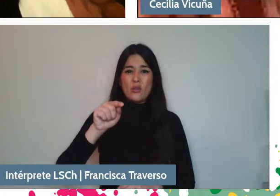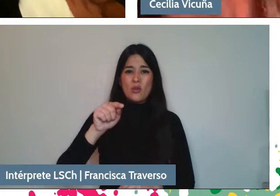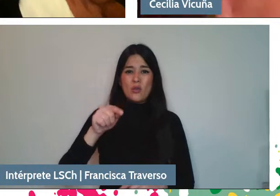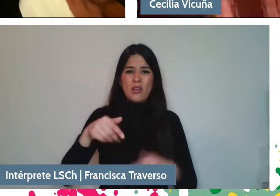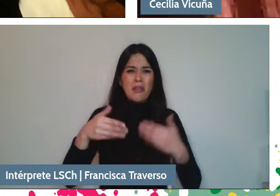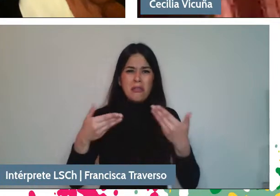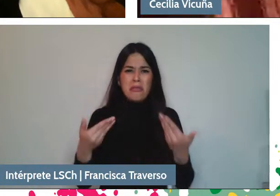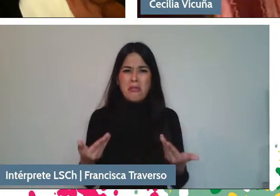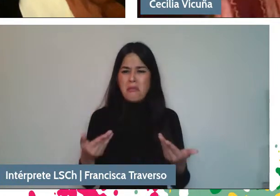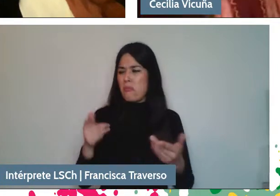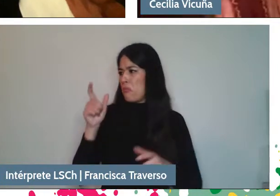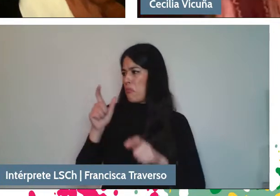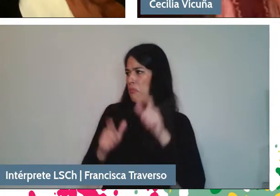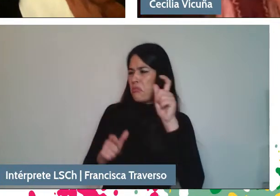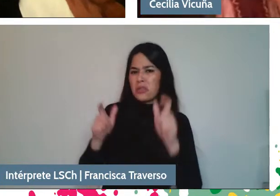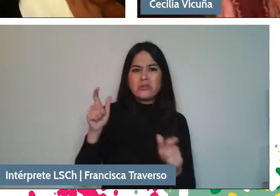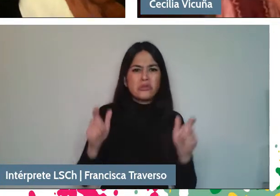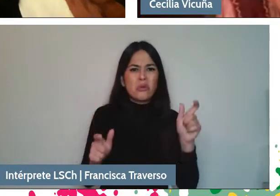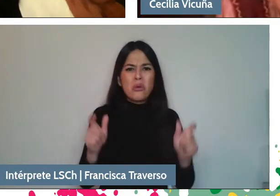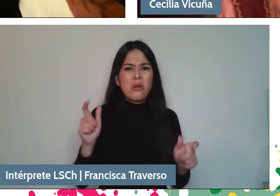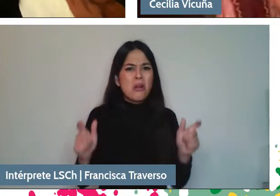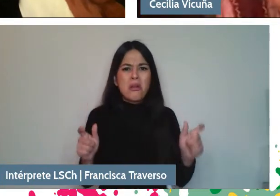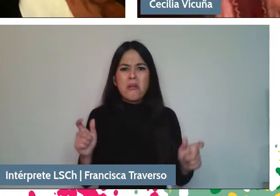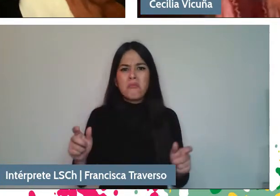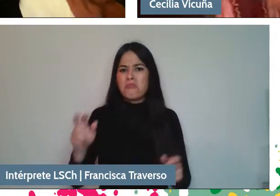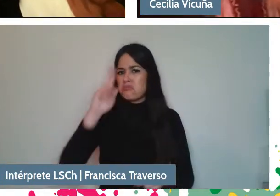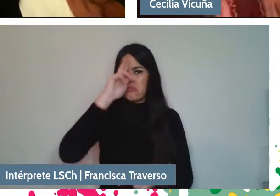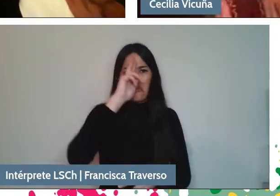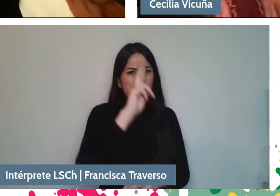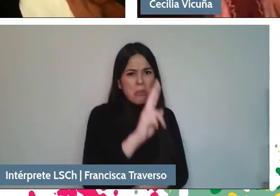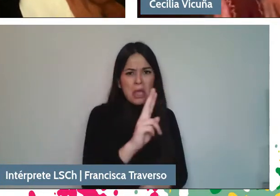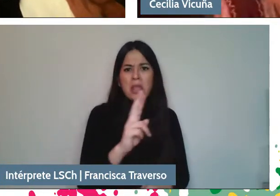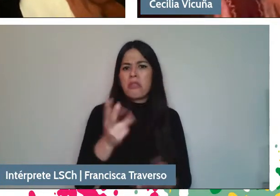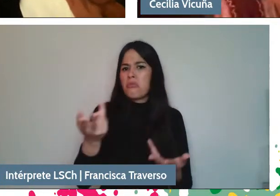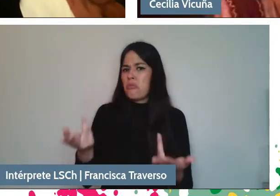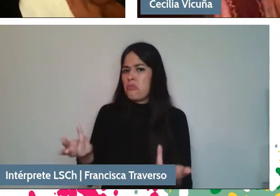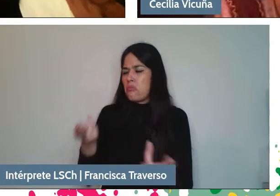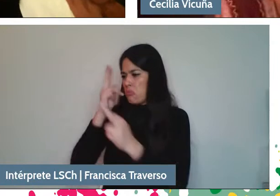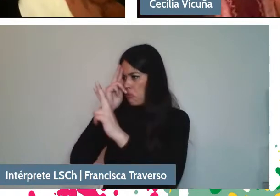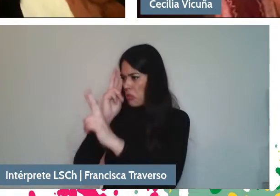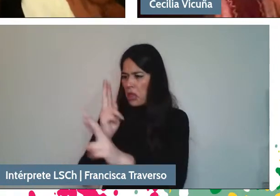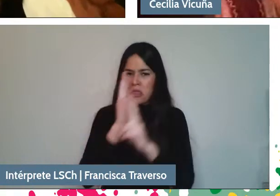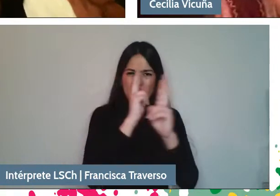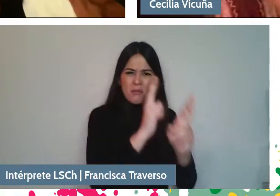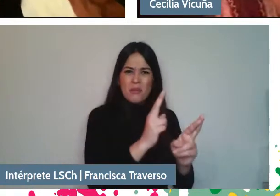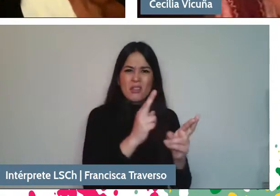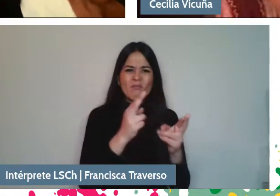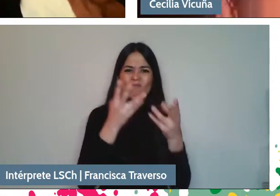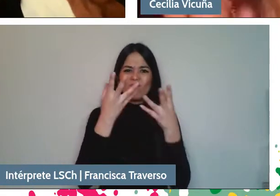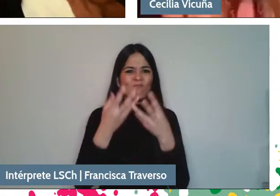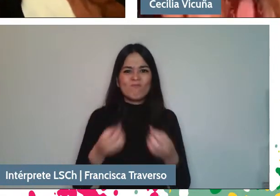gente que te va a respetar en la medida de lo posible. Todo eso se había borrado.